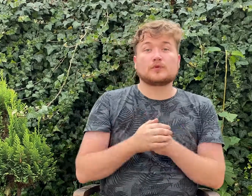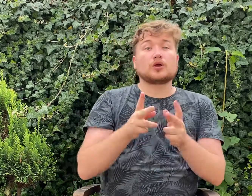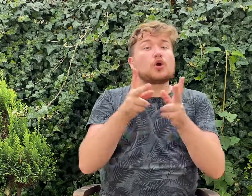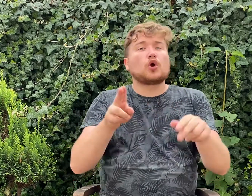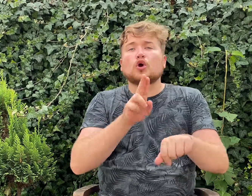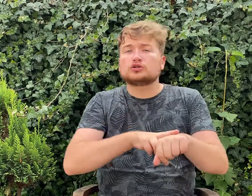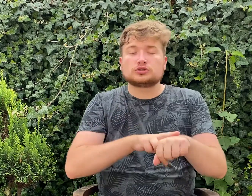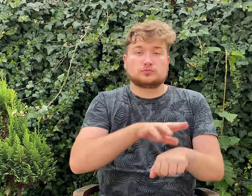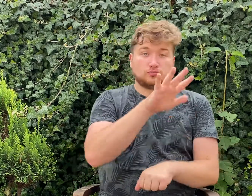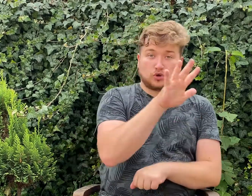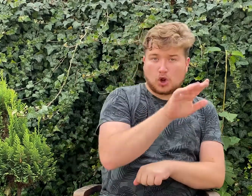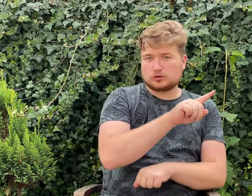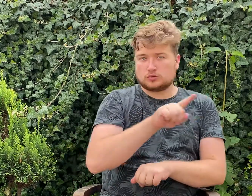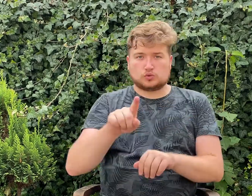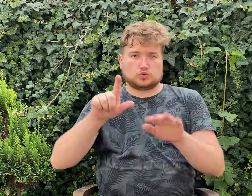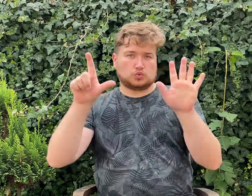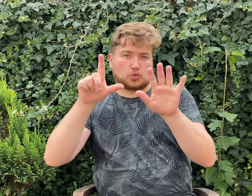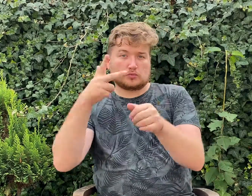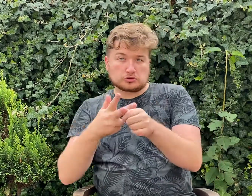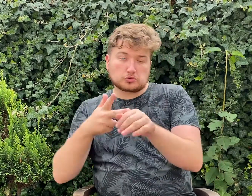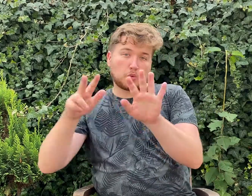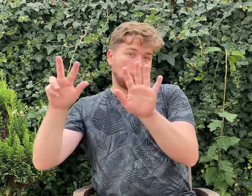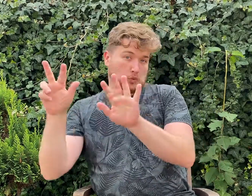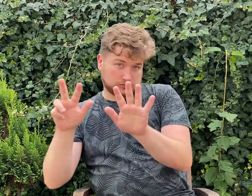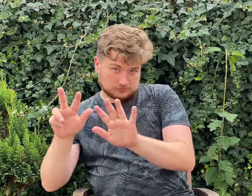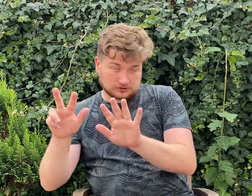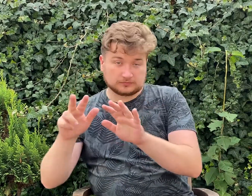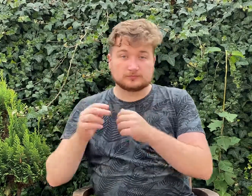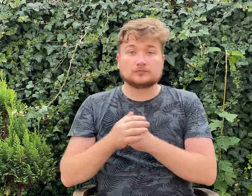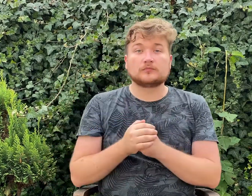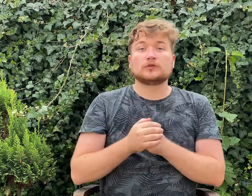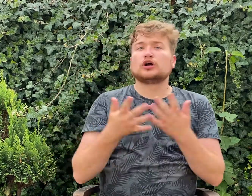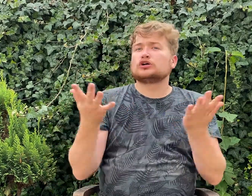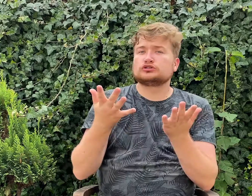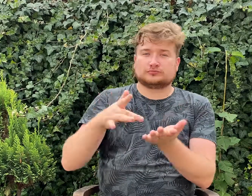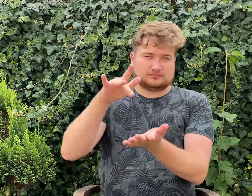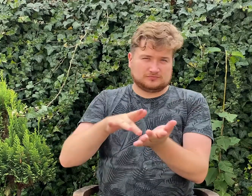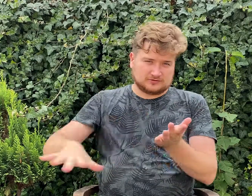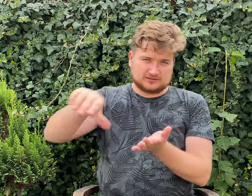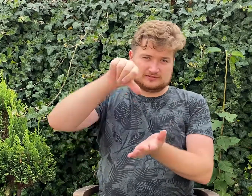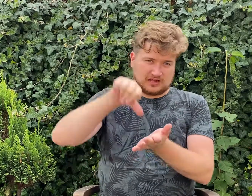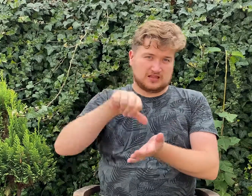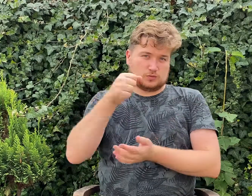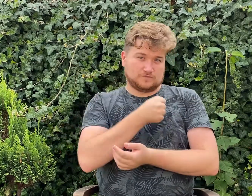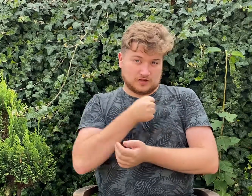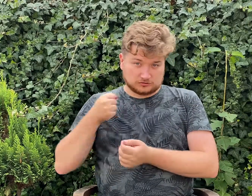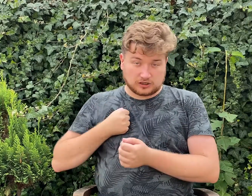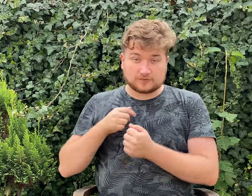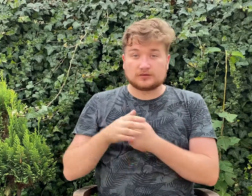w godzinach 17.00-19.30/20.00 w centrum Warszawy.